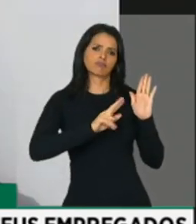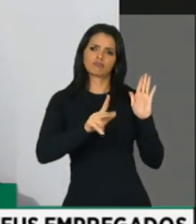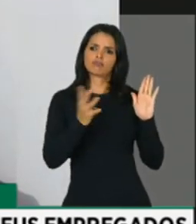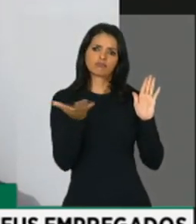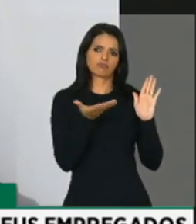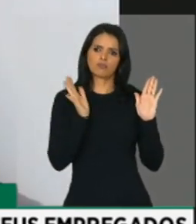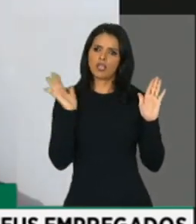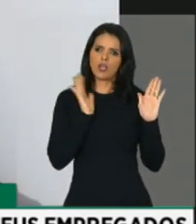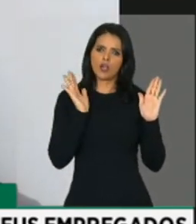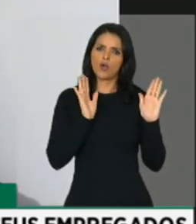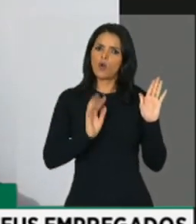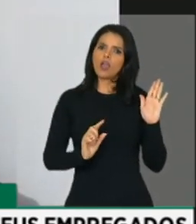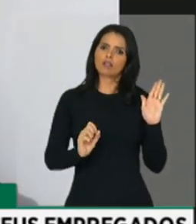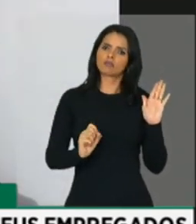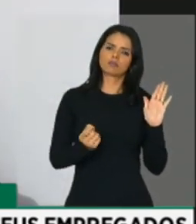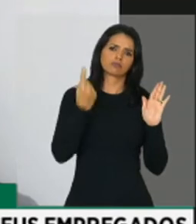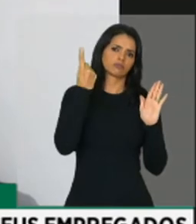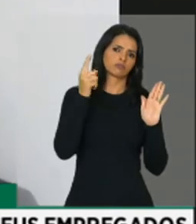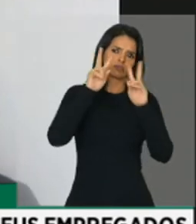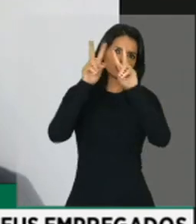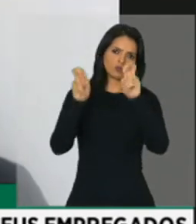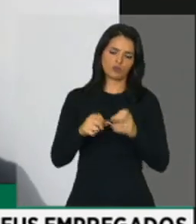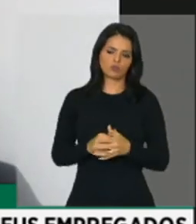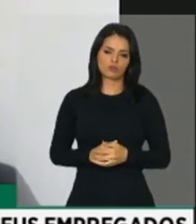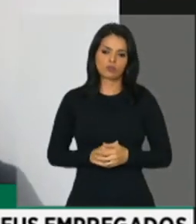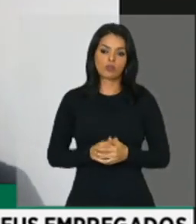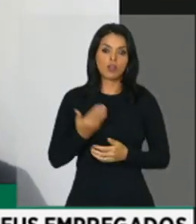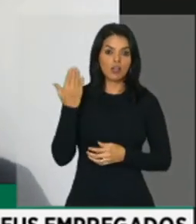NESTE QUE NÓS ESTAMOS DELIBERANDO, QUANDO DA DISCUSSÃO ANTERIOR EM NOME DO CIDADANIA EU ALERTEI PARA O